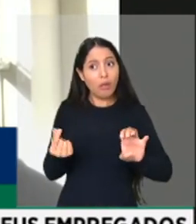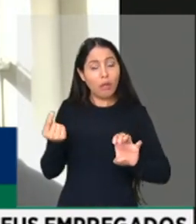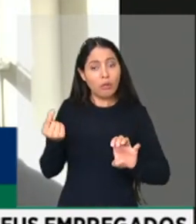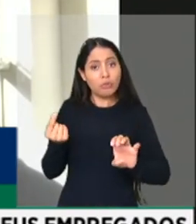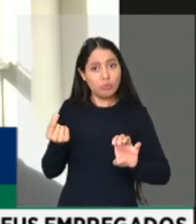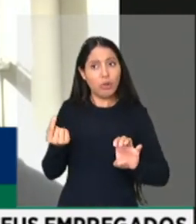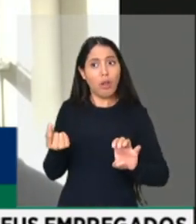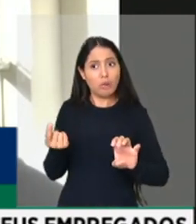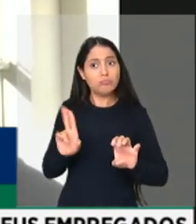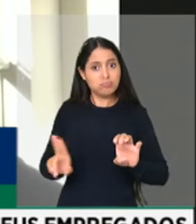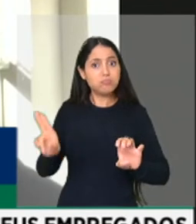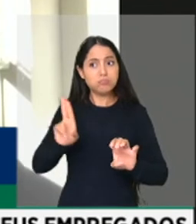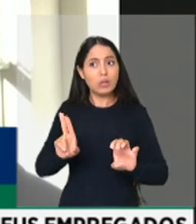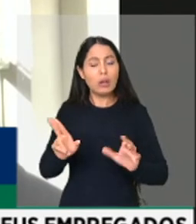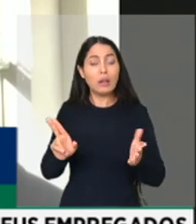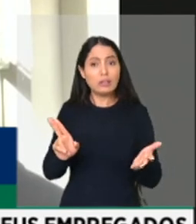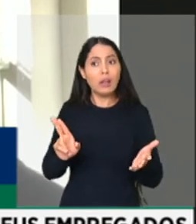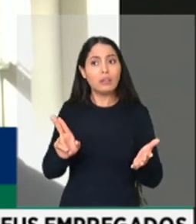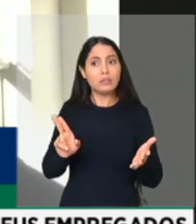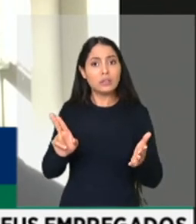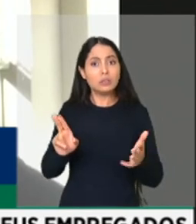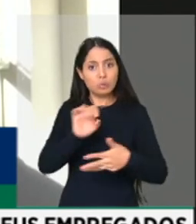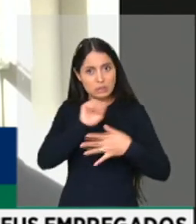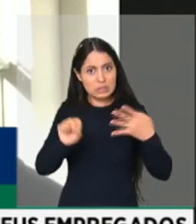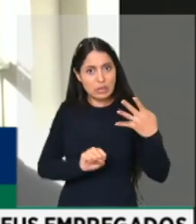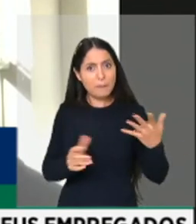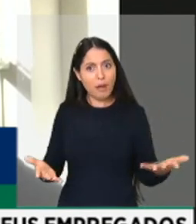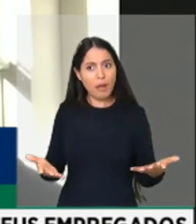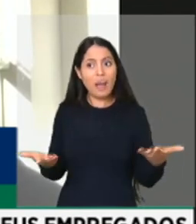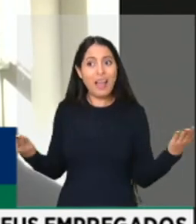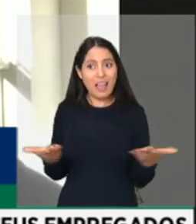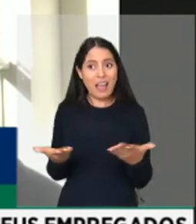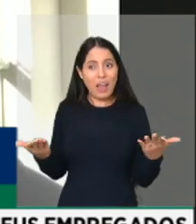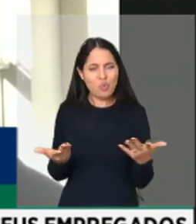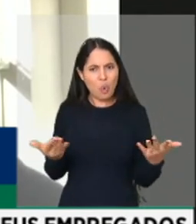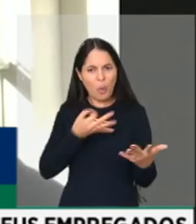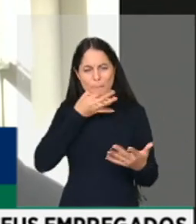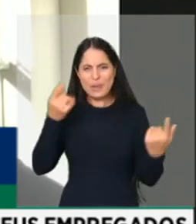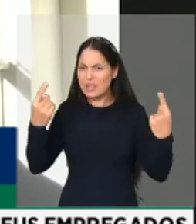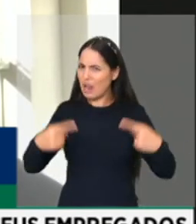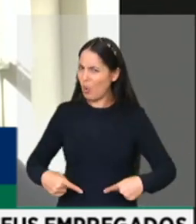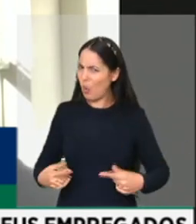RECURSOS DOS EMPRESÁRIOS EMPRESÁRIOS. [SOA A CAMPAINHA]. DO SISTEMA S, VOTAM CONTRÁRIO PARA, JUSTAMENTE, COMPRAR AS